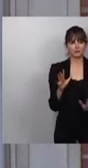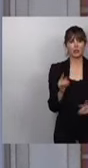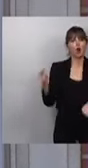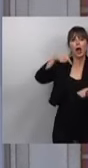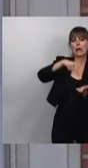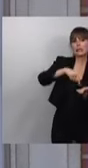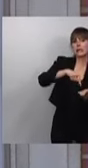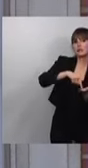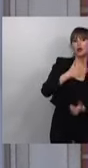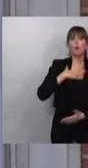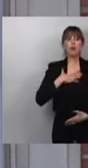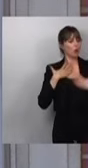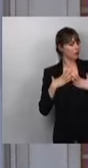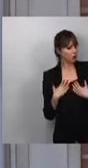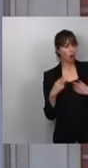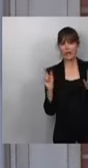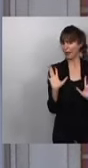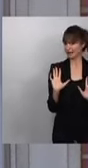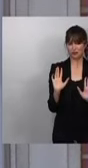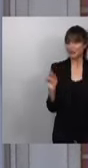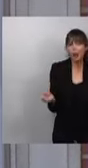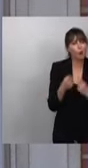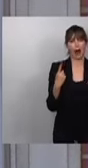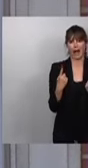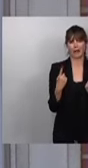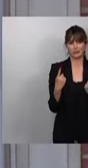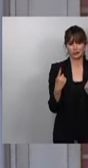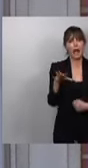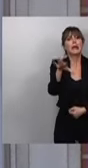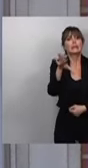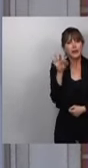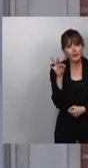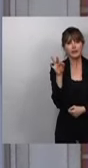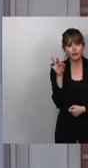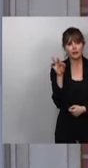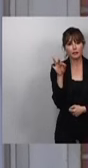aguantamos así porque yo creo que este señor que evidentemente no tiene empatía por un solo de los